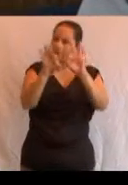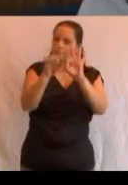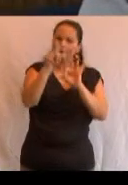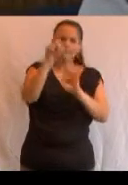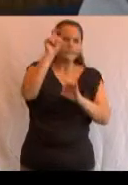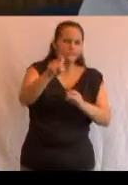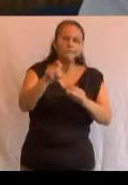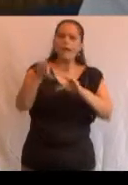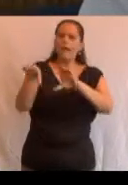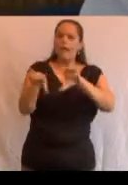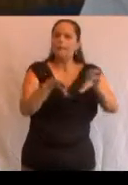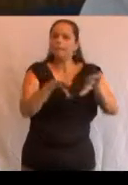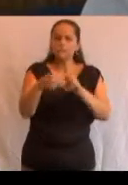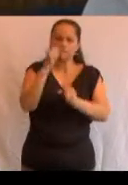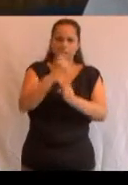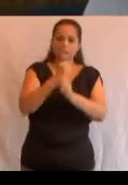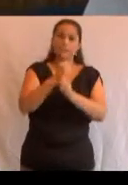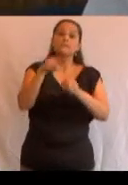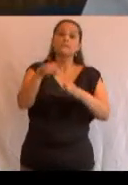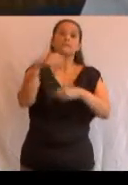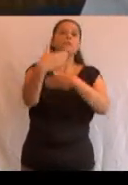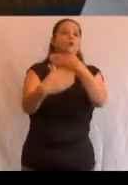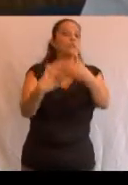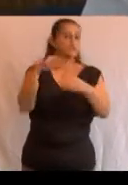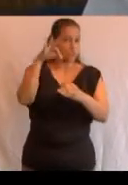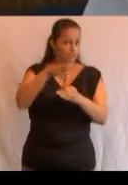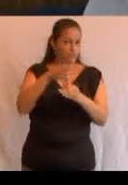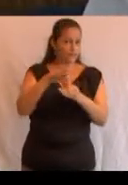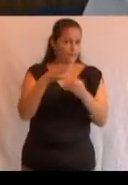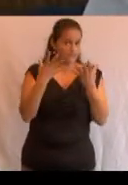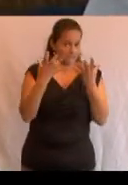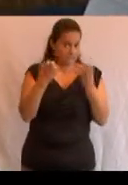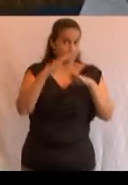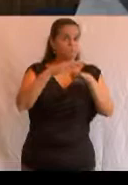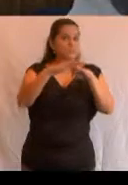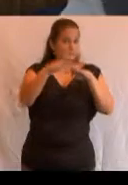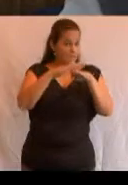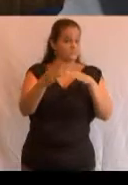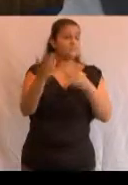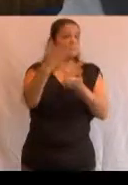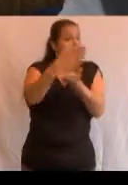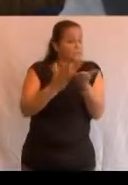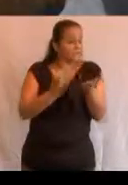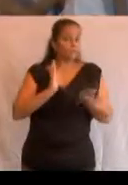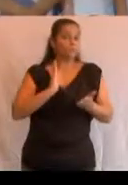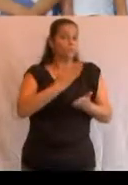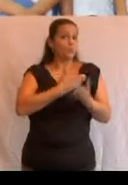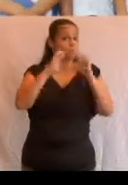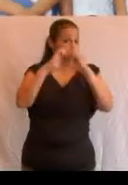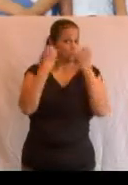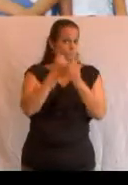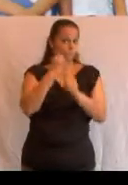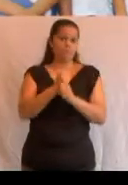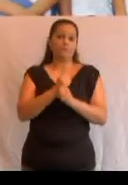parte activa de este proceso electoral. Invitarles a que sean parte de nuestro equipo de trabajo.